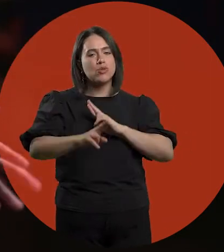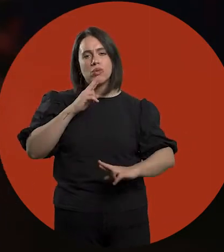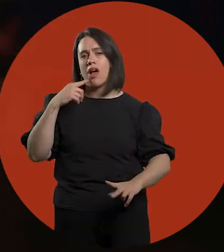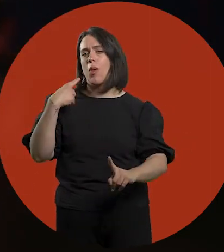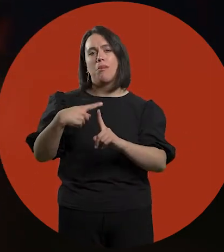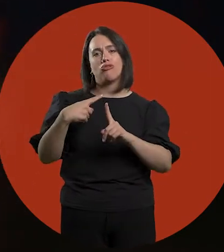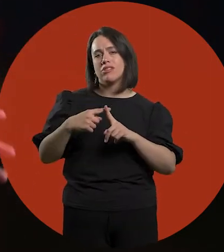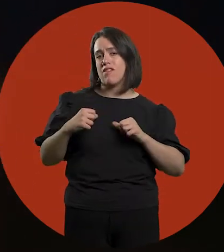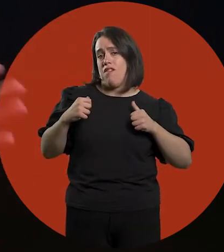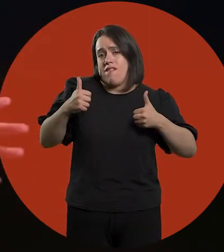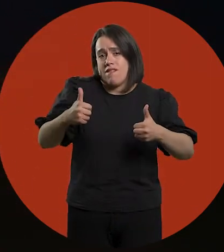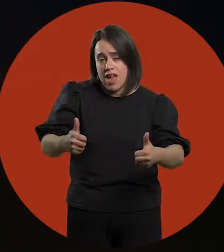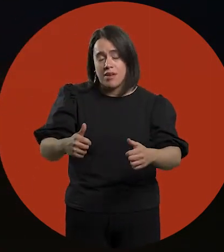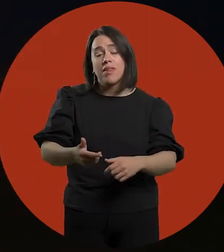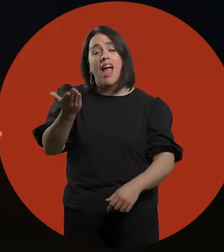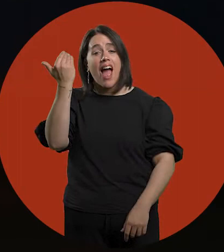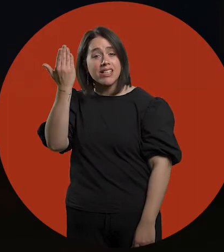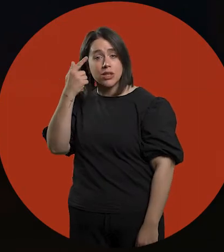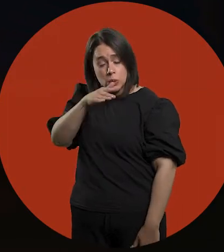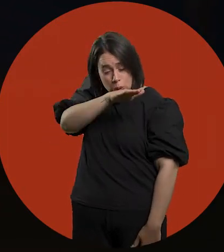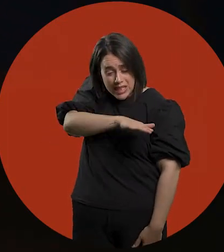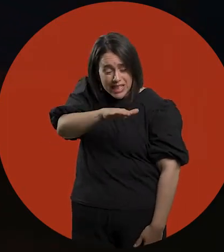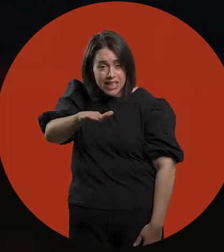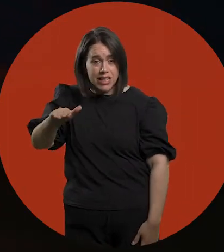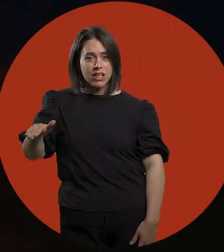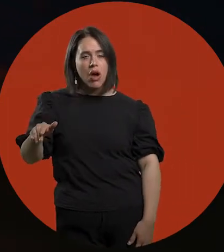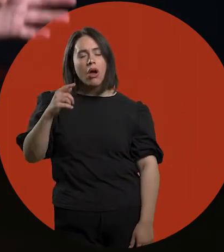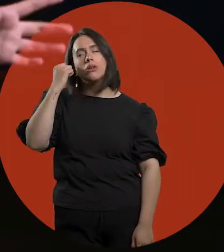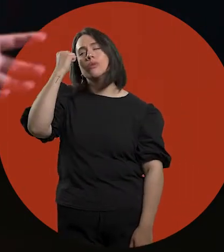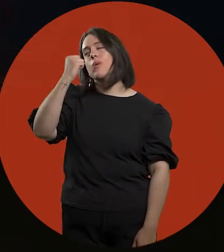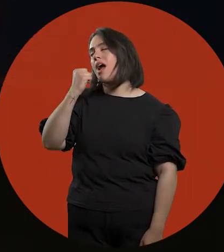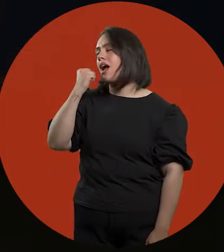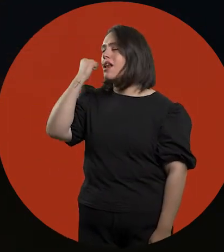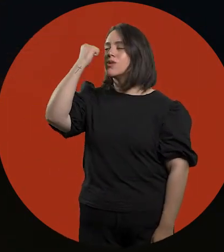Porque cuando sos niño fantaseás y decís: